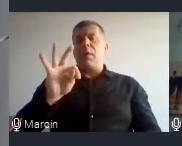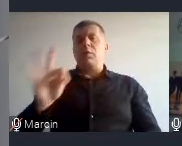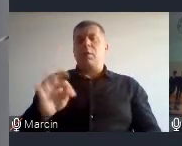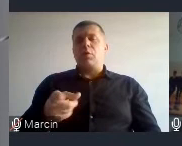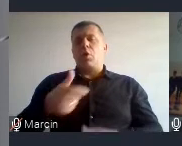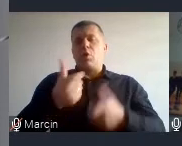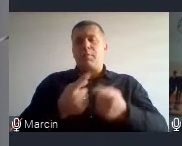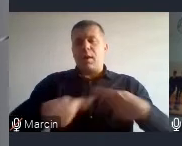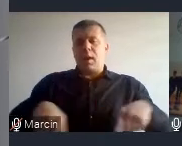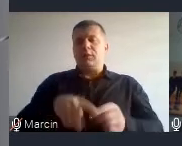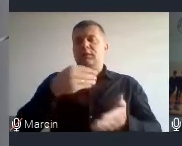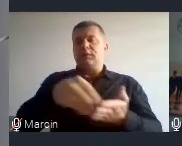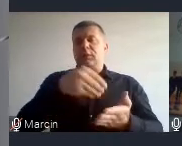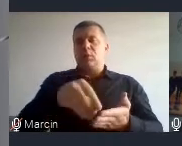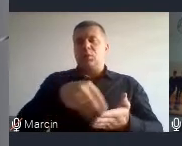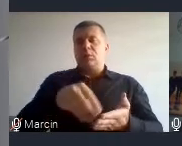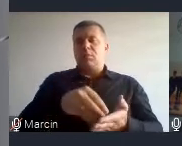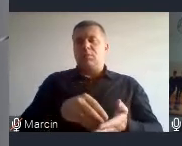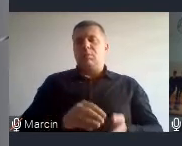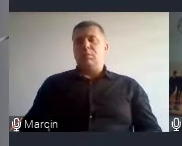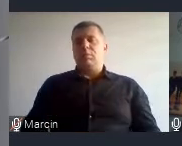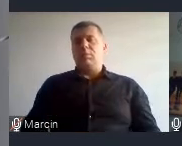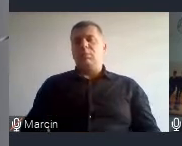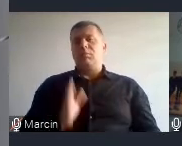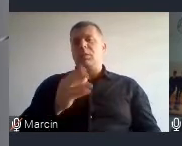Czyli jeżeli w jednym projekcie mamy dwa podmioty, które realizować będą,